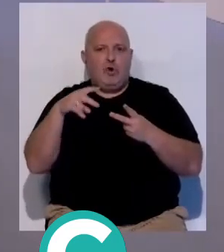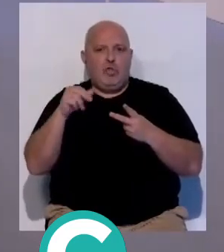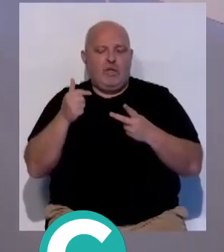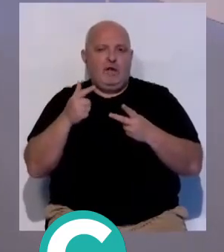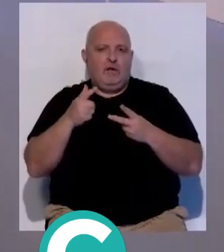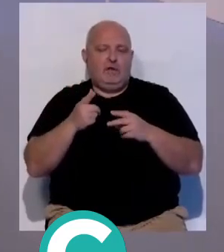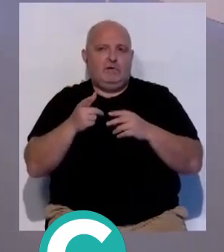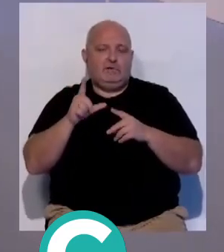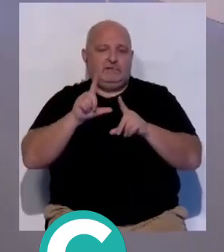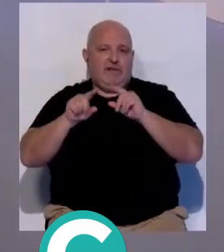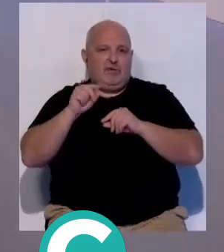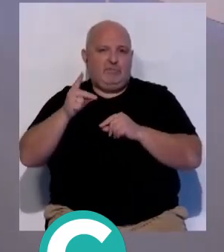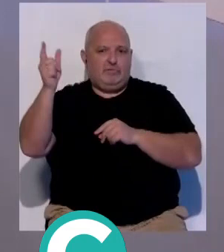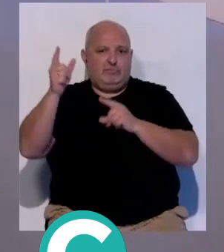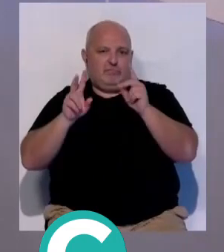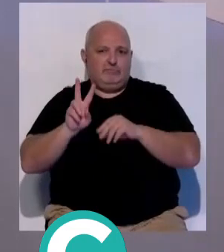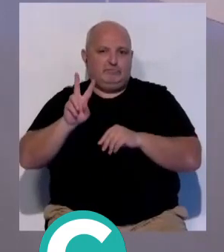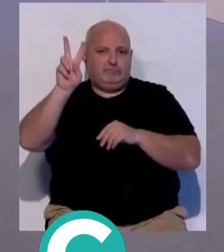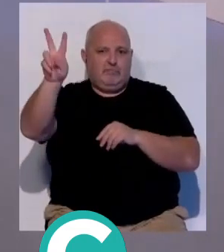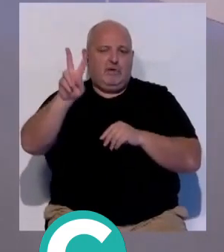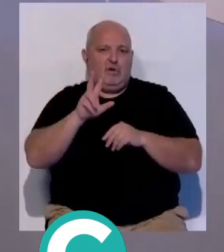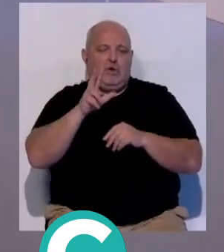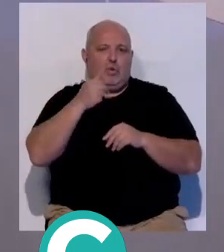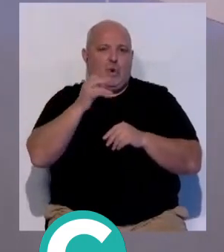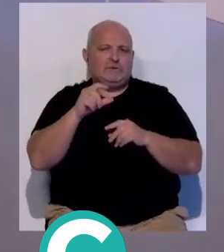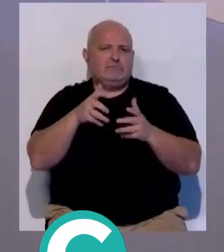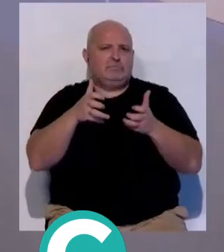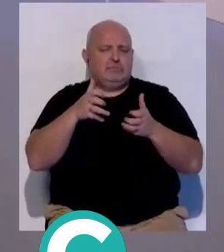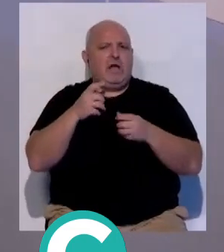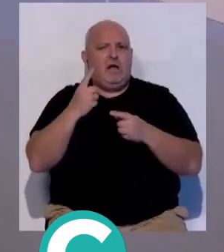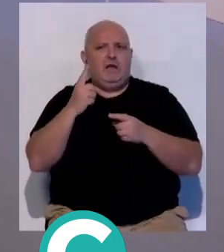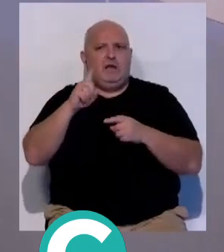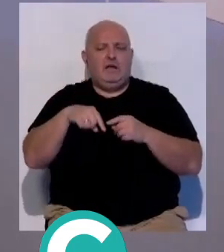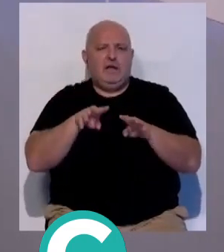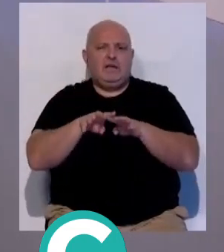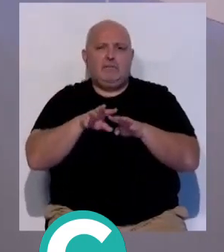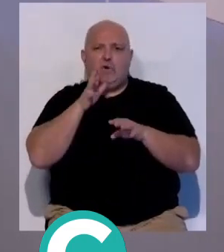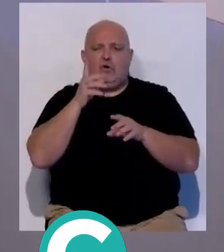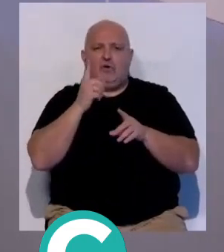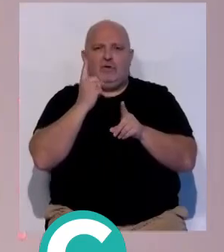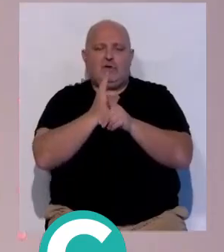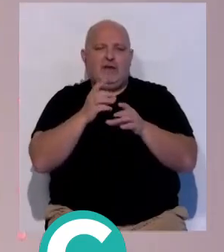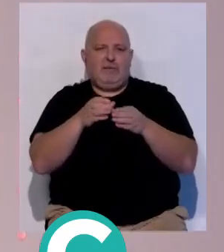han ido con sus selecciones Honduras ganó pero hubo bastante críticas y al equipo hondureño a